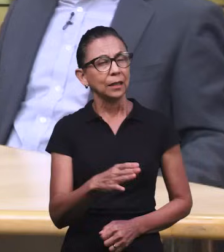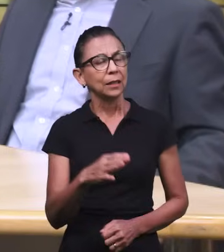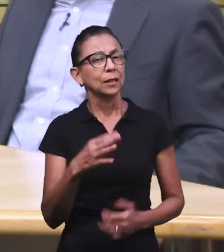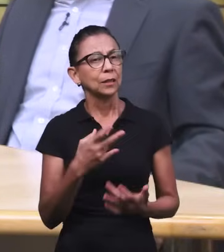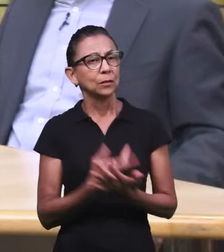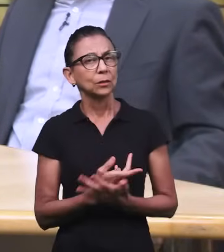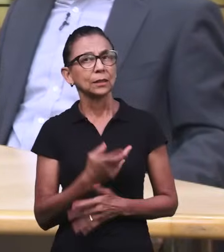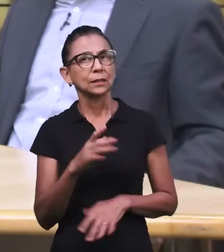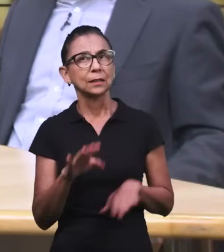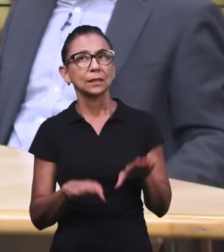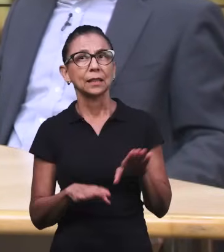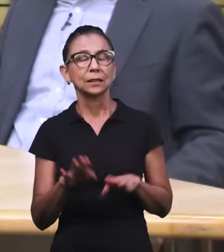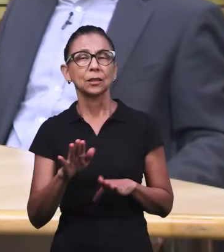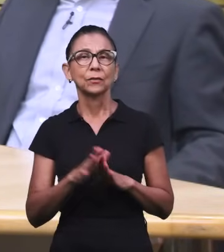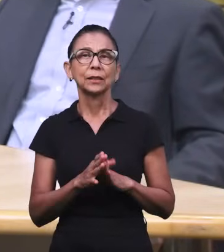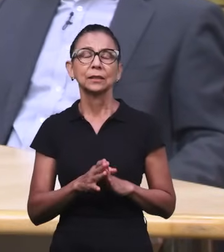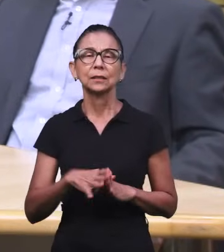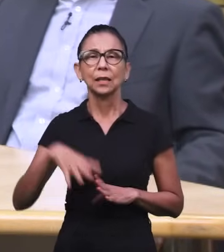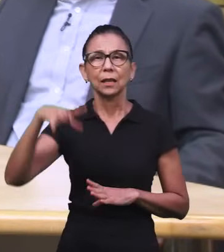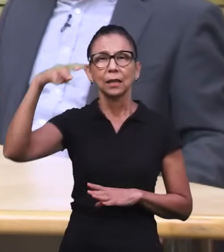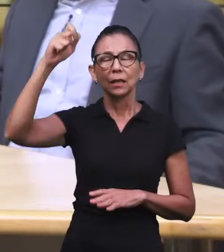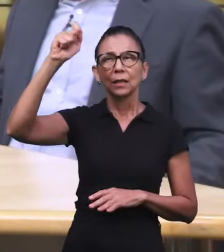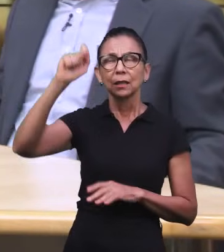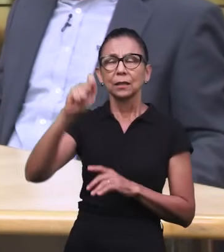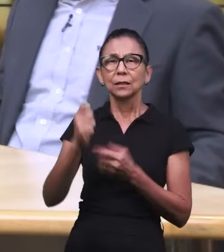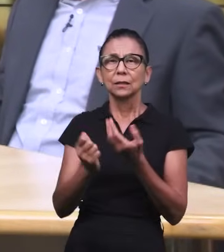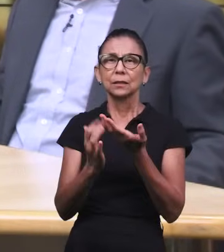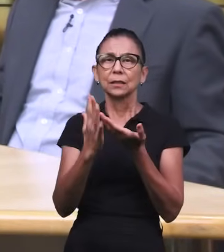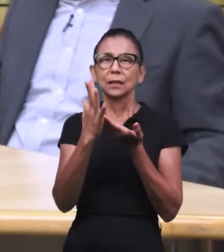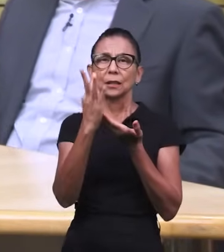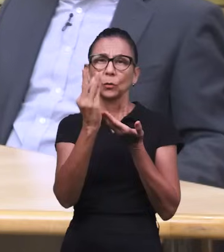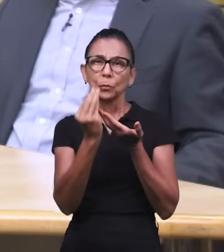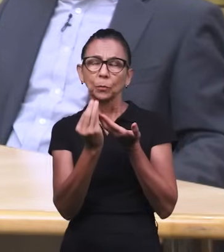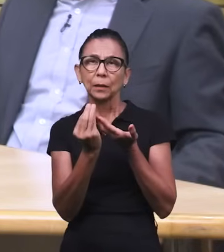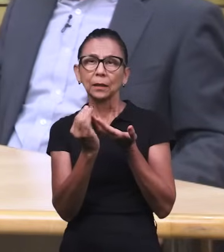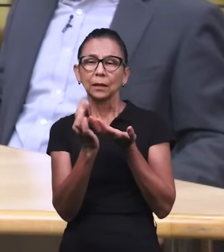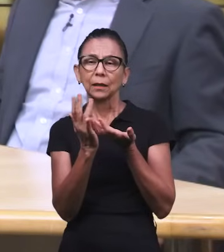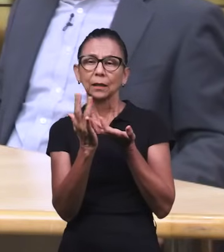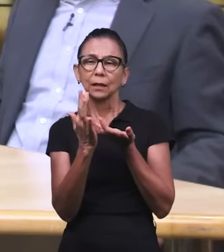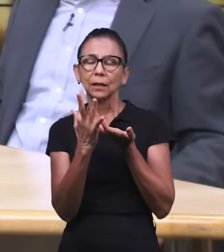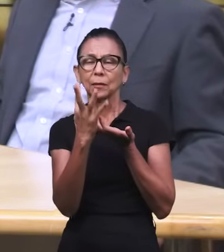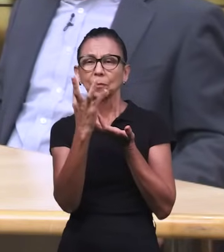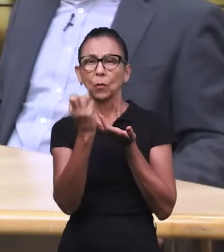aqui até da lâmpada apagar eu sei eu gostei do da sua da sua abordagem AL como se foros nos filos de